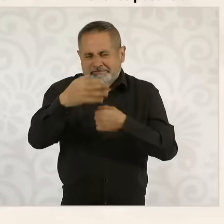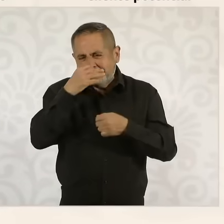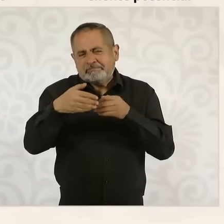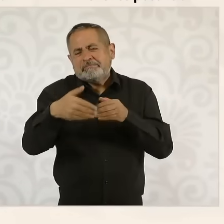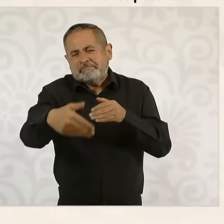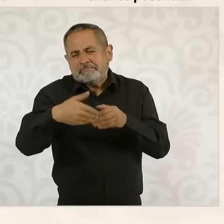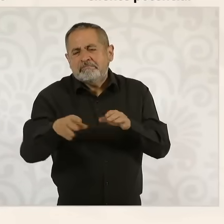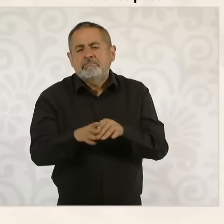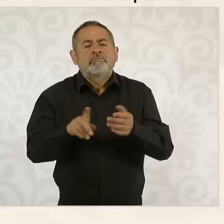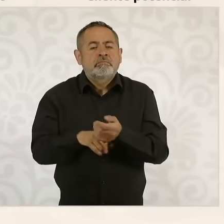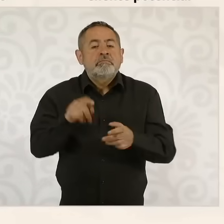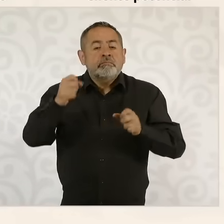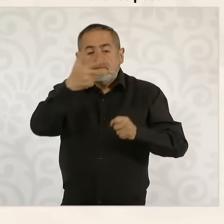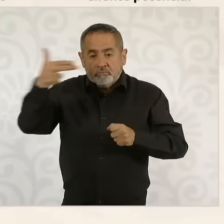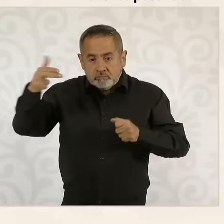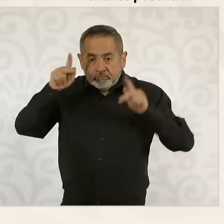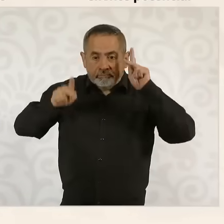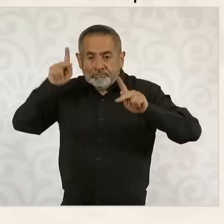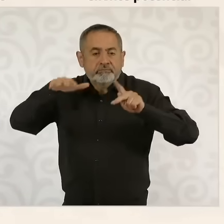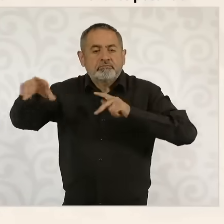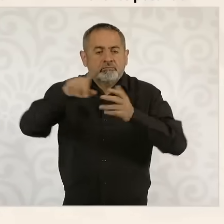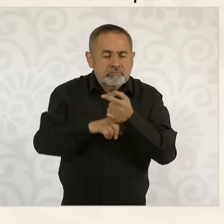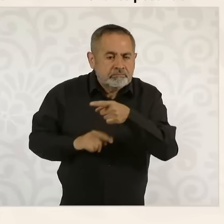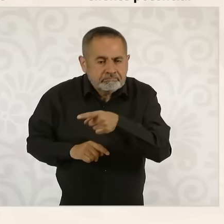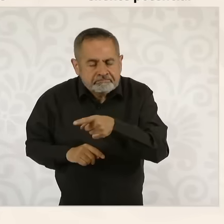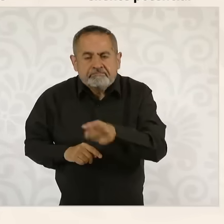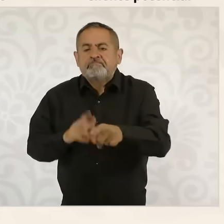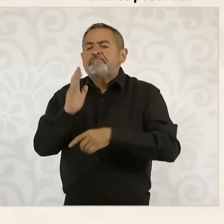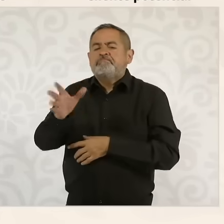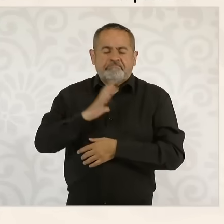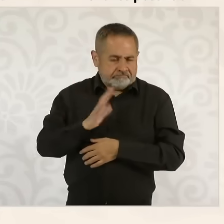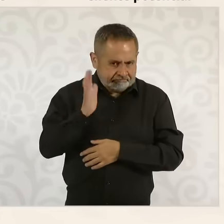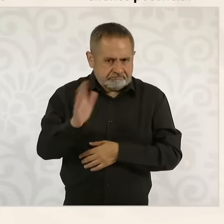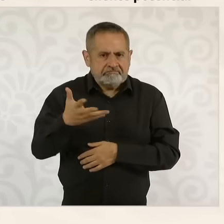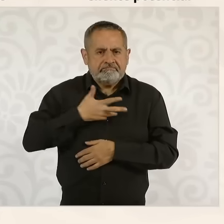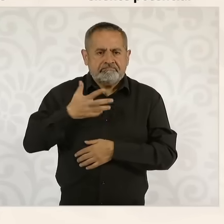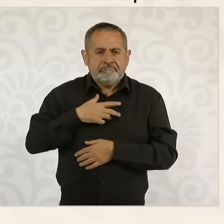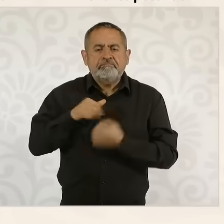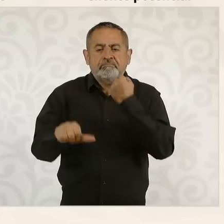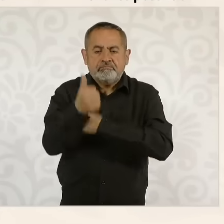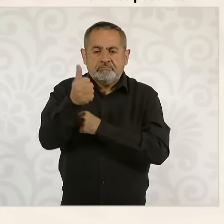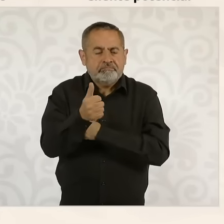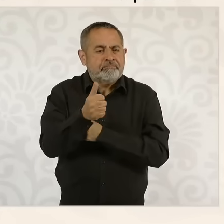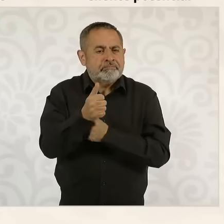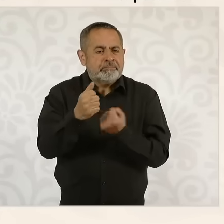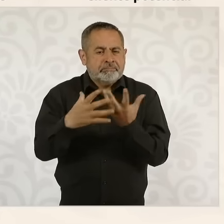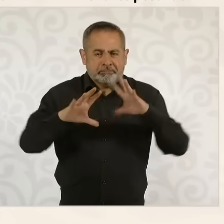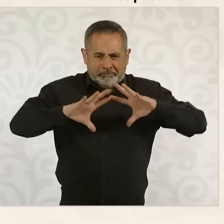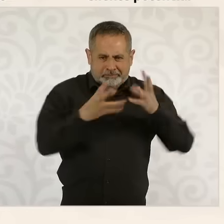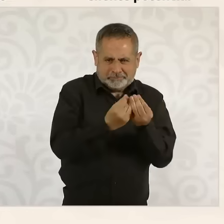eh para nuestros hoteles, eh pusimos en práctica ya en marcha 11 paquetes turísticos. La mayoría